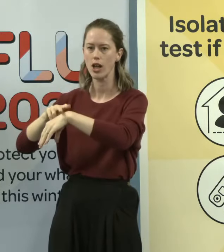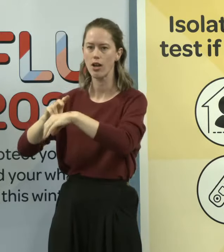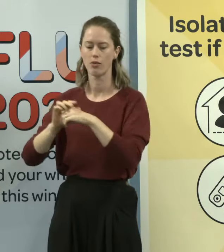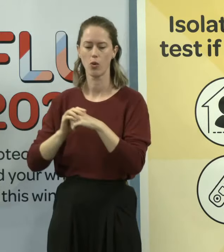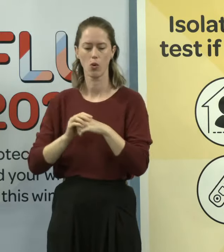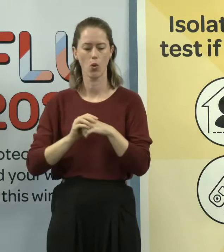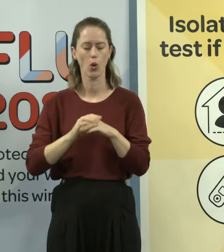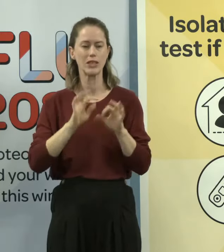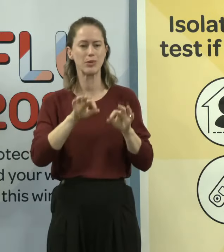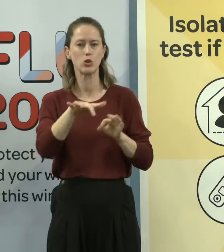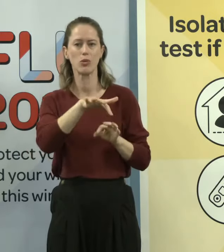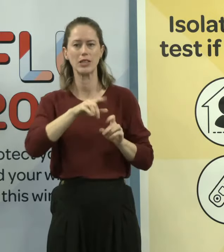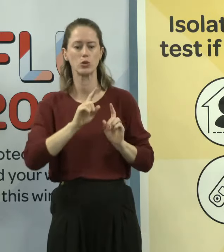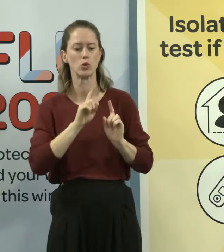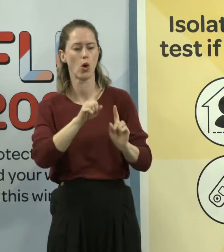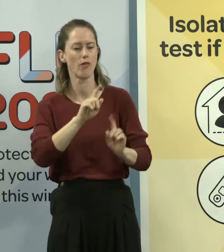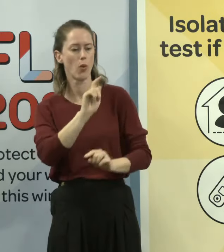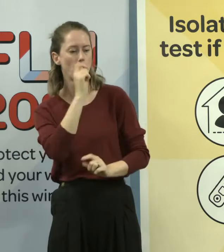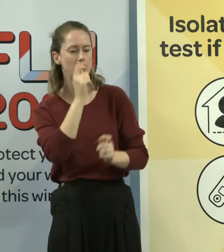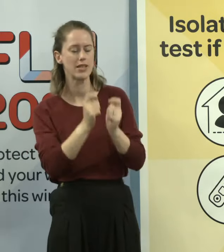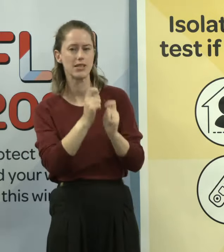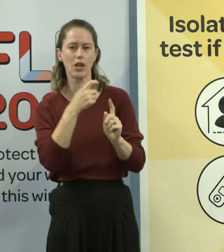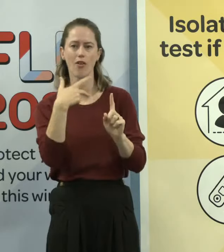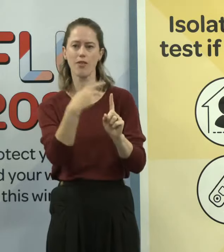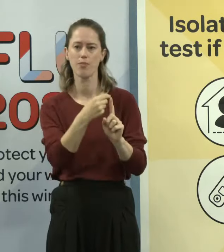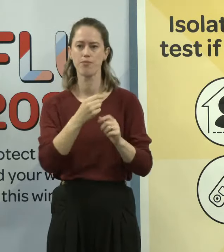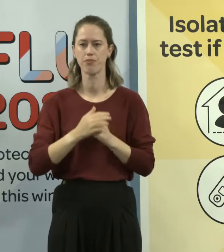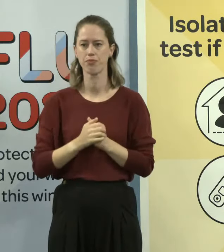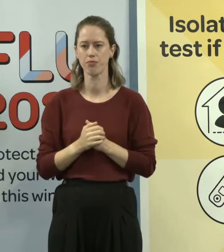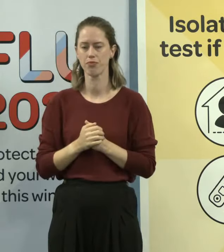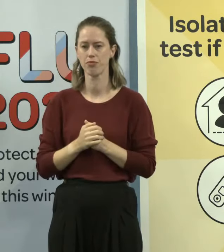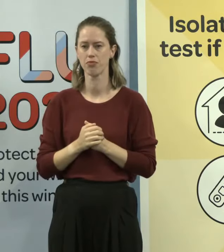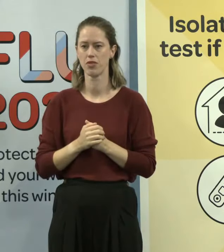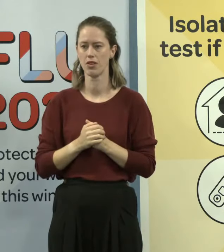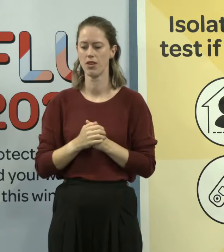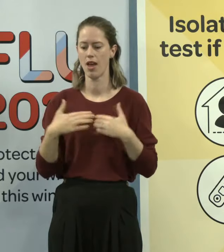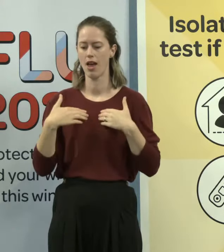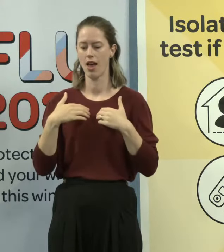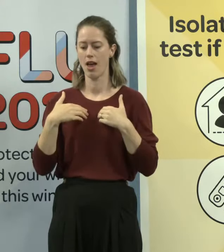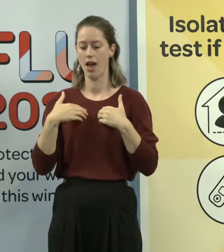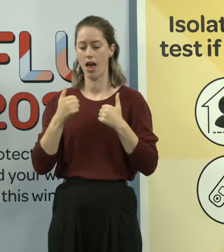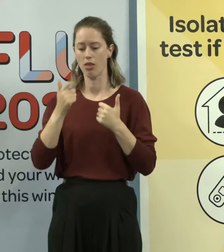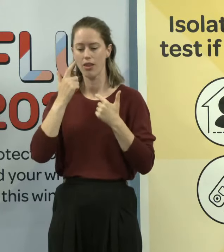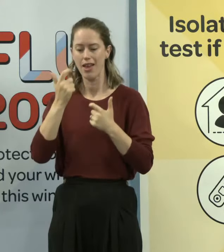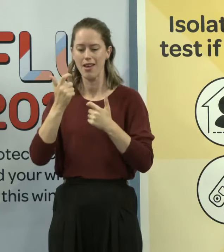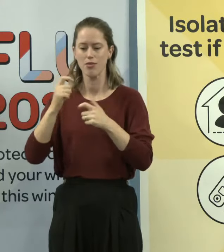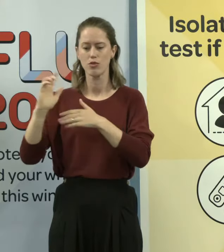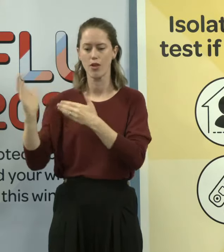hauora. He maha nga wa ka mahia e matou i te waa kati. I